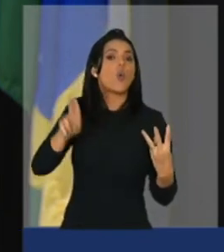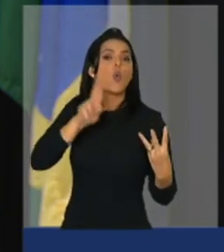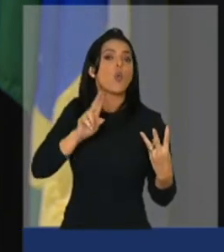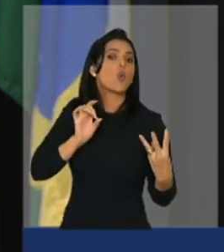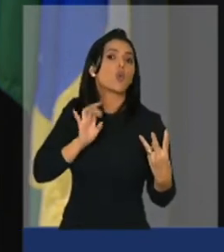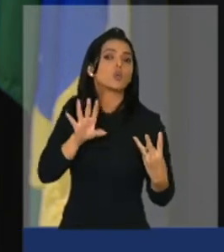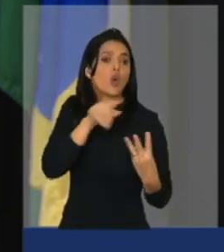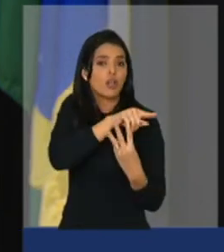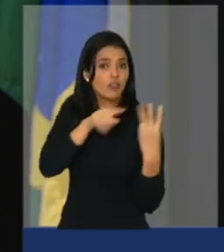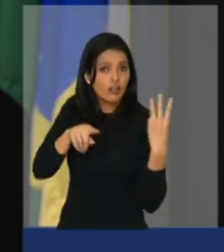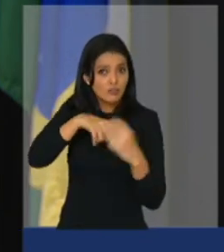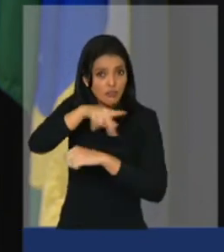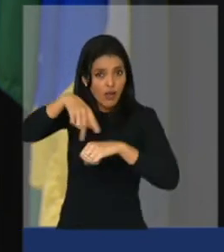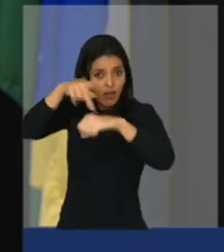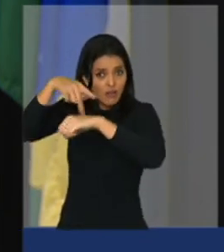FIGURA DO PRESIDENTE DA REPÚ